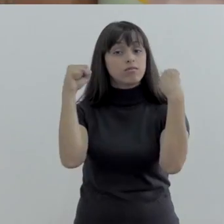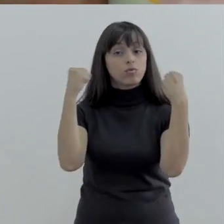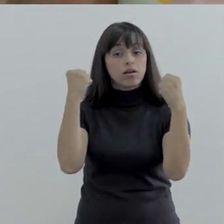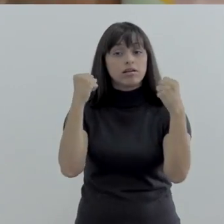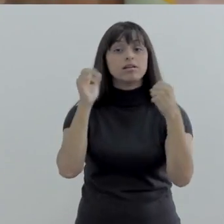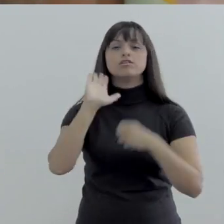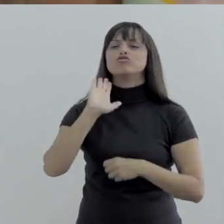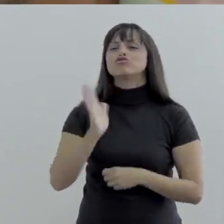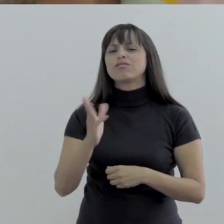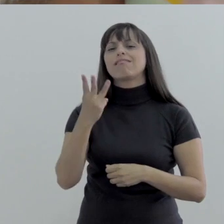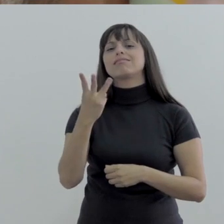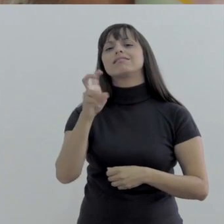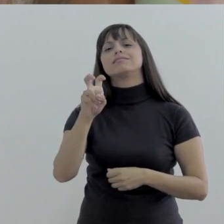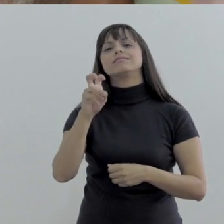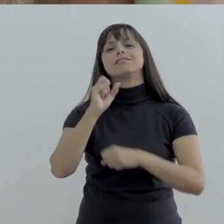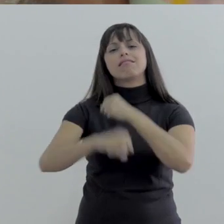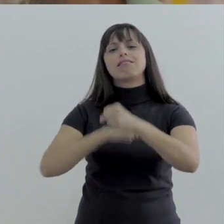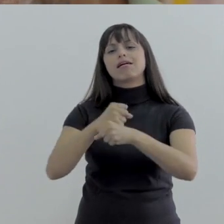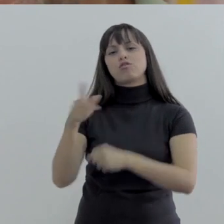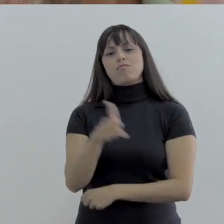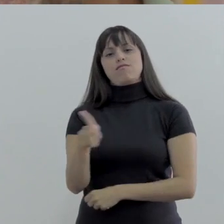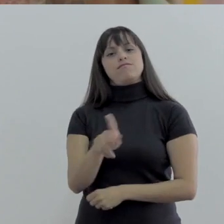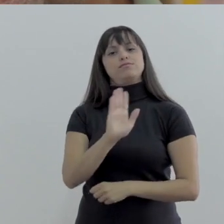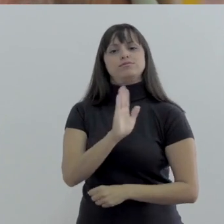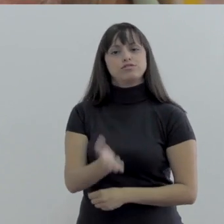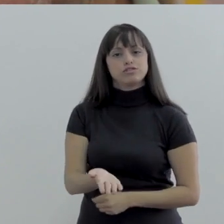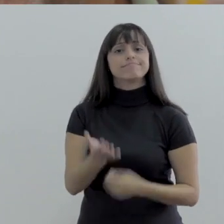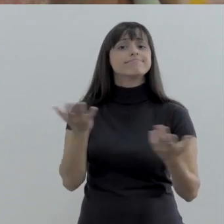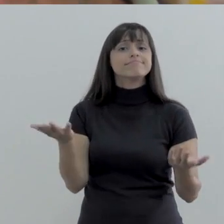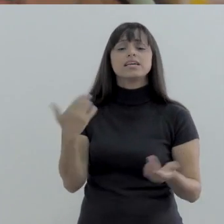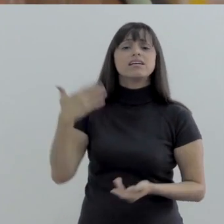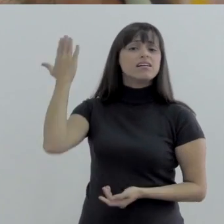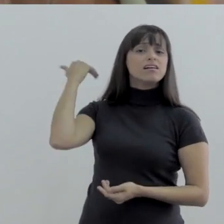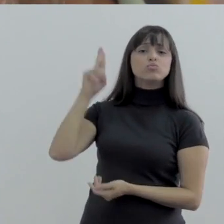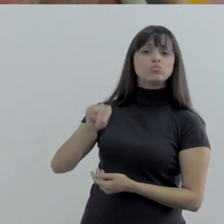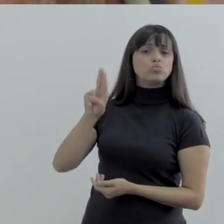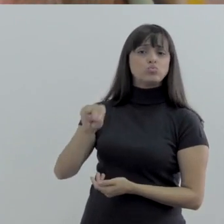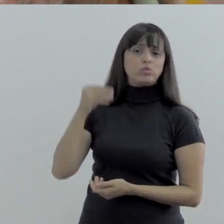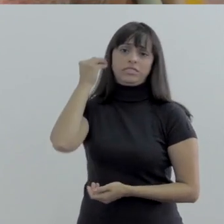Não tinha tido essa experiência em lidar com as crianças do projeto de inclusão.